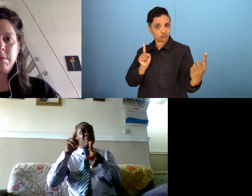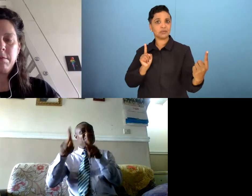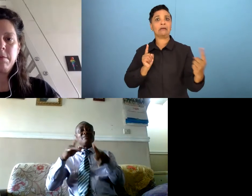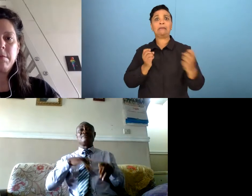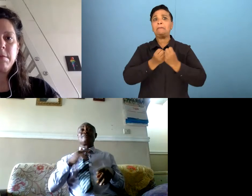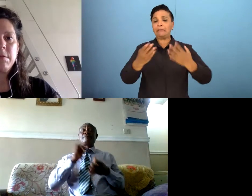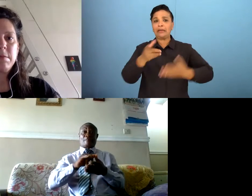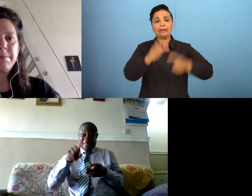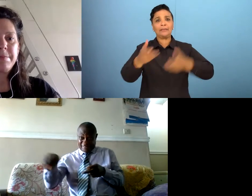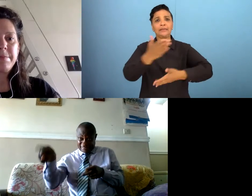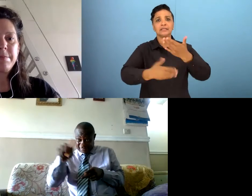las restricciones a los movimientos y la imposición del distanciamiento social crearon efectos solitarios en muchas